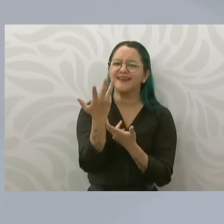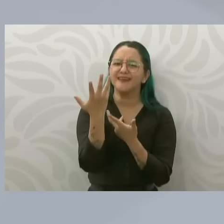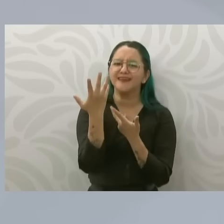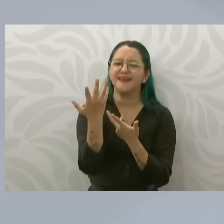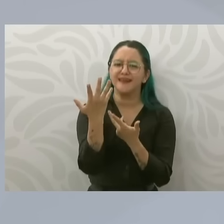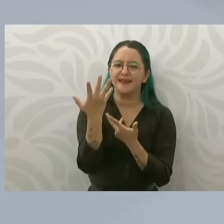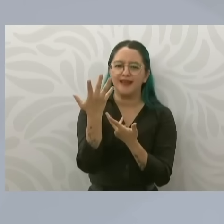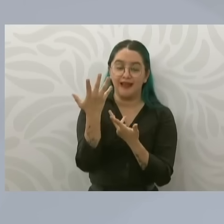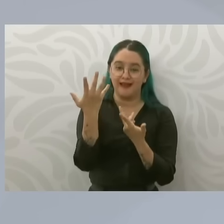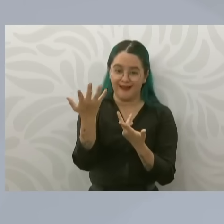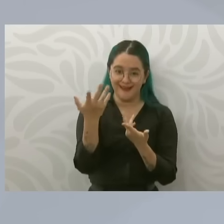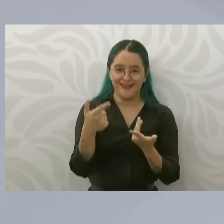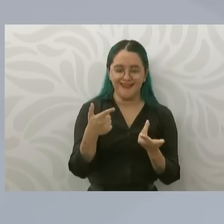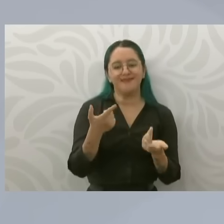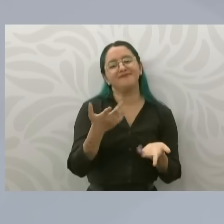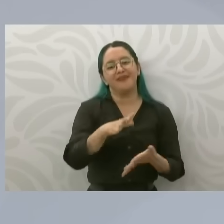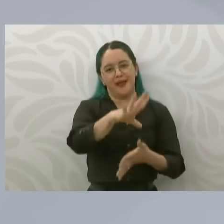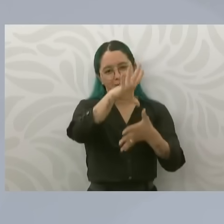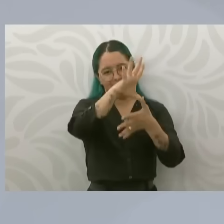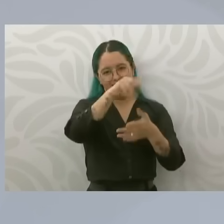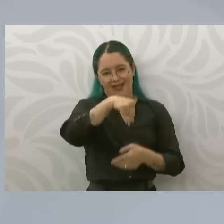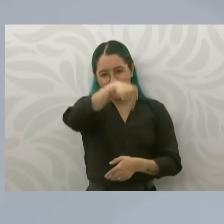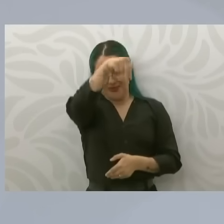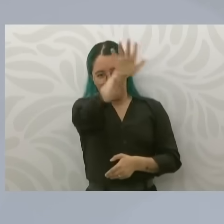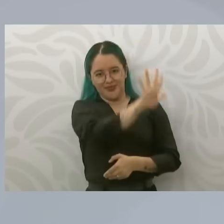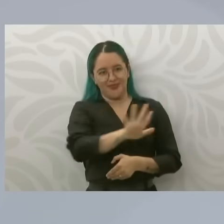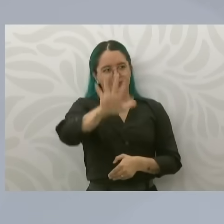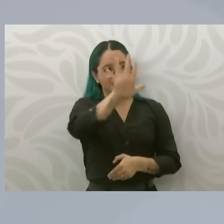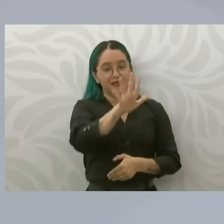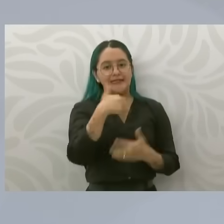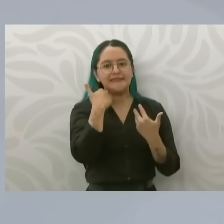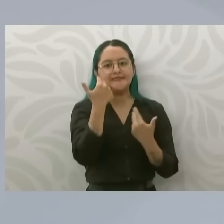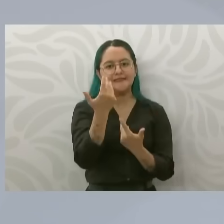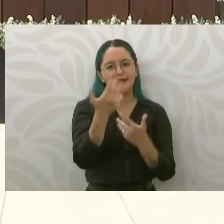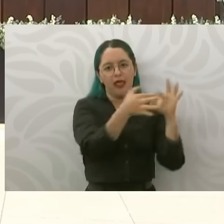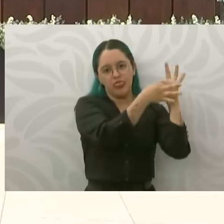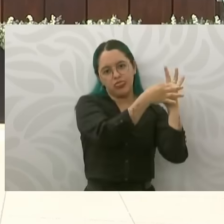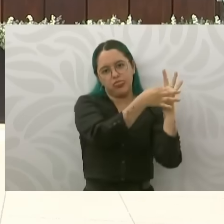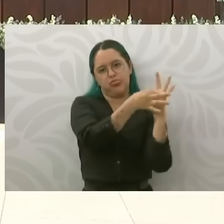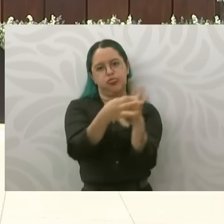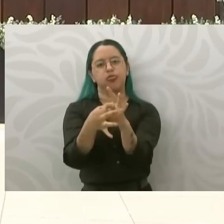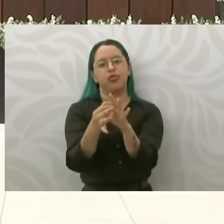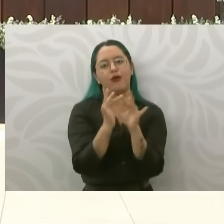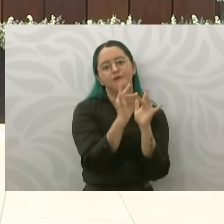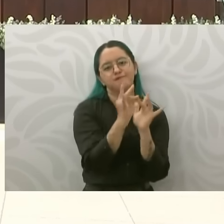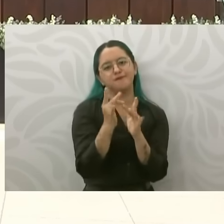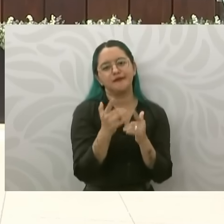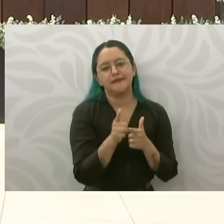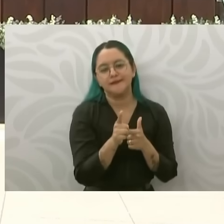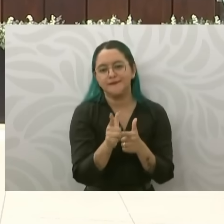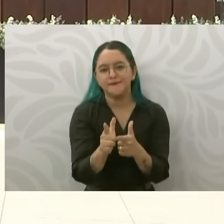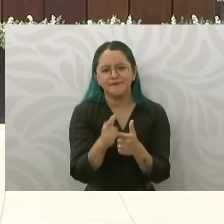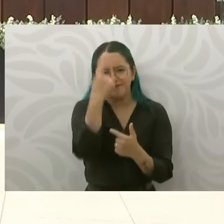América es mantener nuestra alianza económica para competir con otras regiones del mundo y en